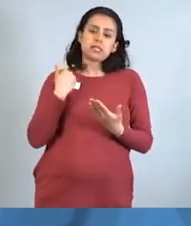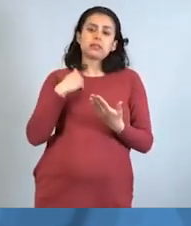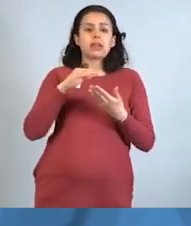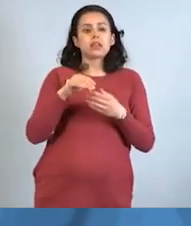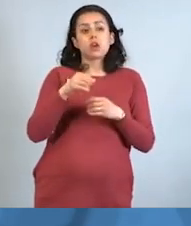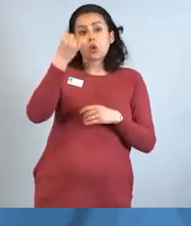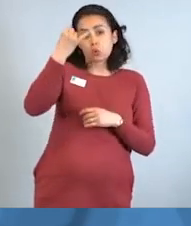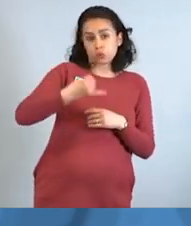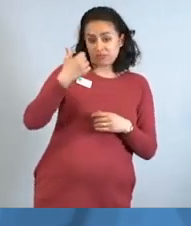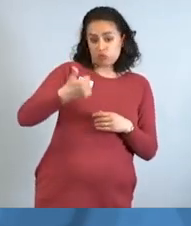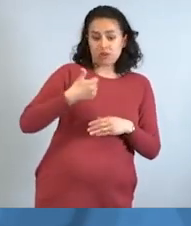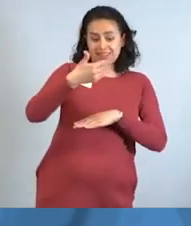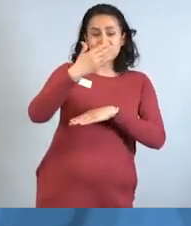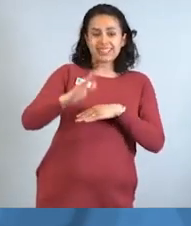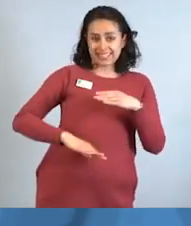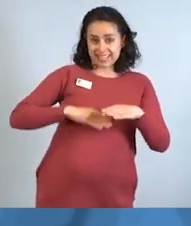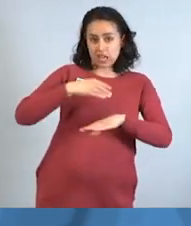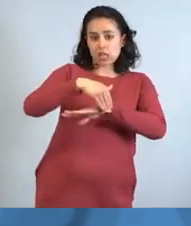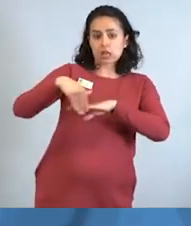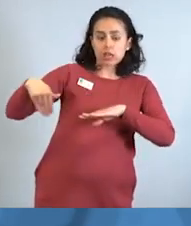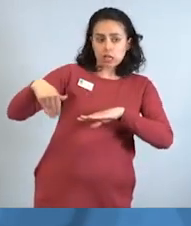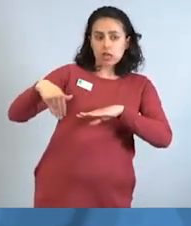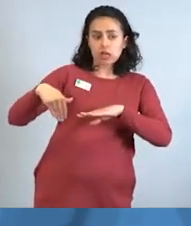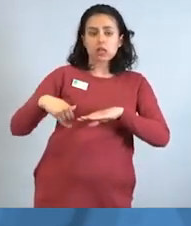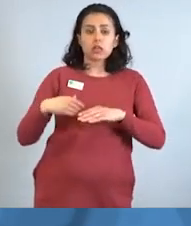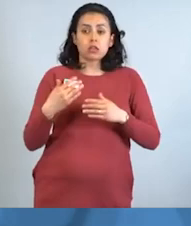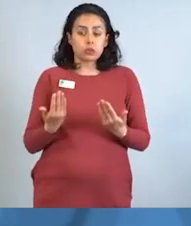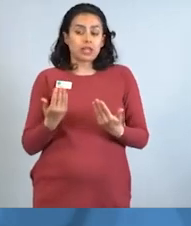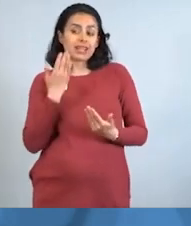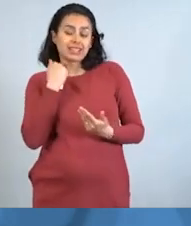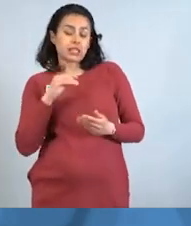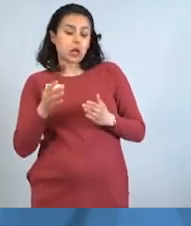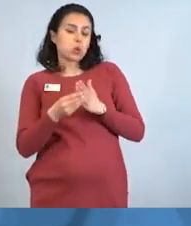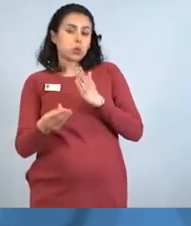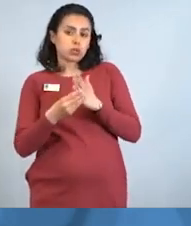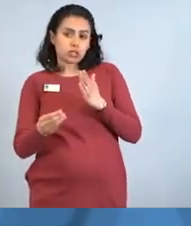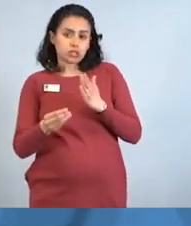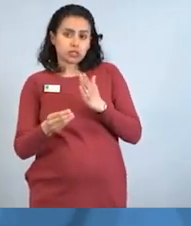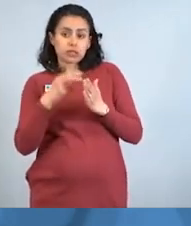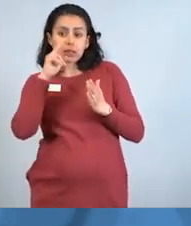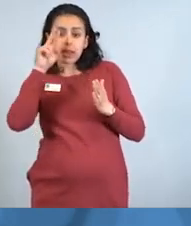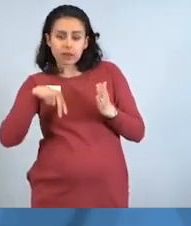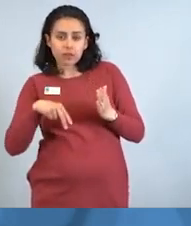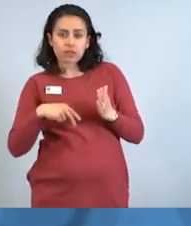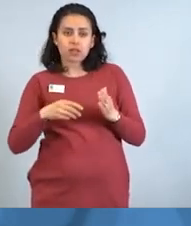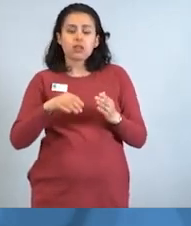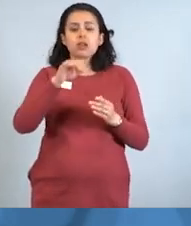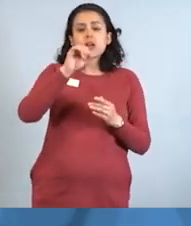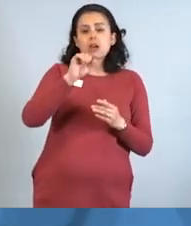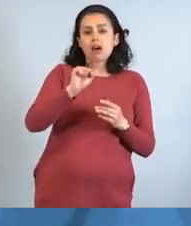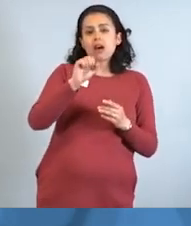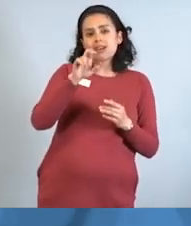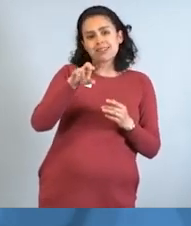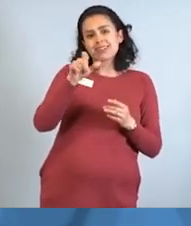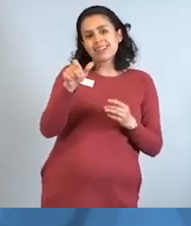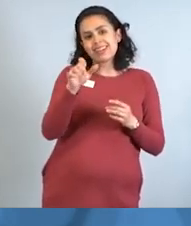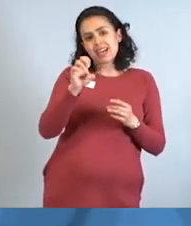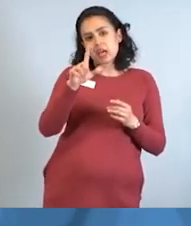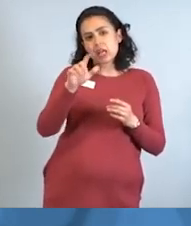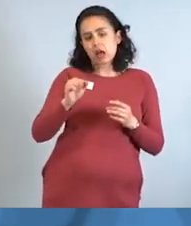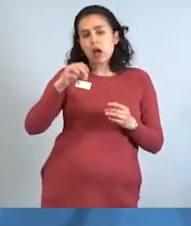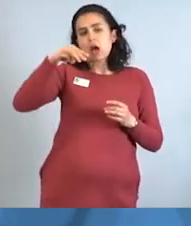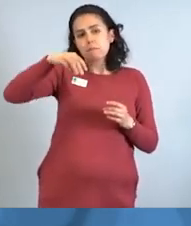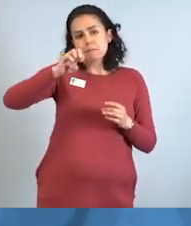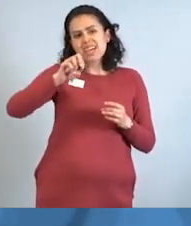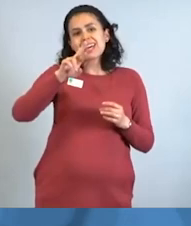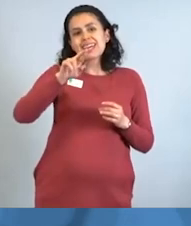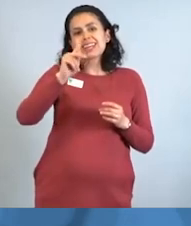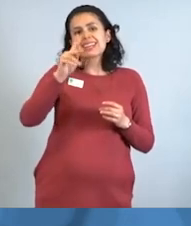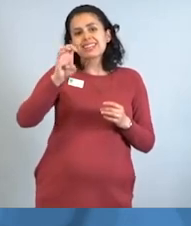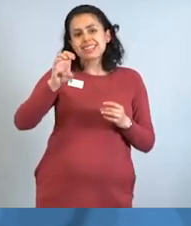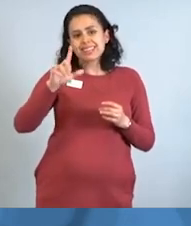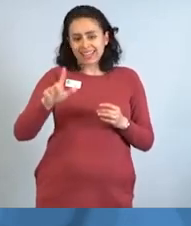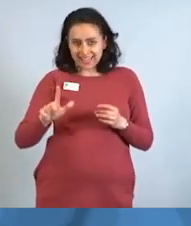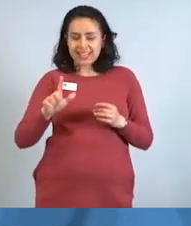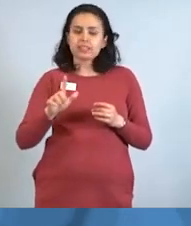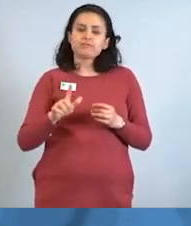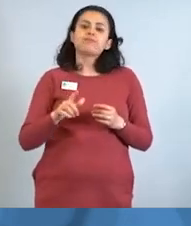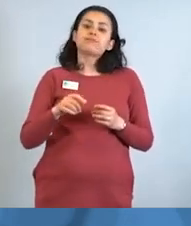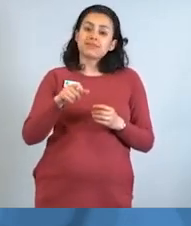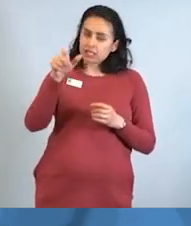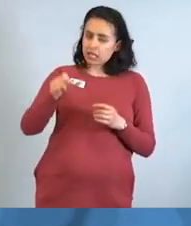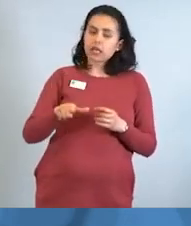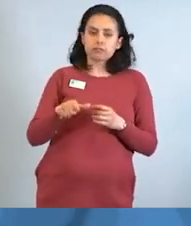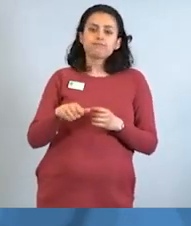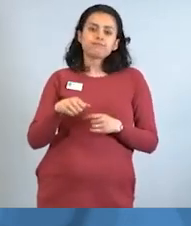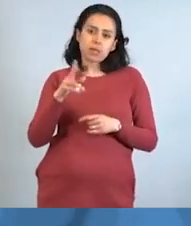Itse asiassa juuri tuli uutinen, että Saksan Angela Merkel, joka yli 60, on ajatellut ottavansa rokotteen ja siitä nähdään varmaan uutisia.